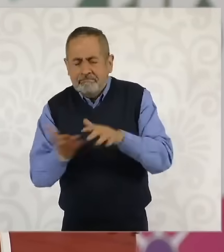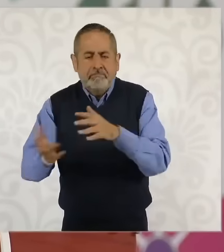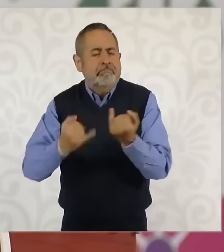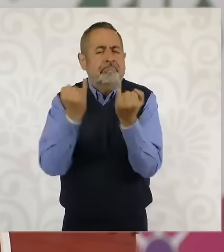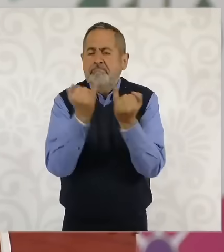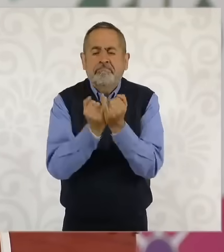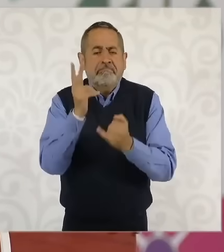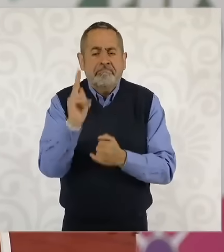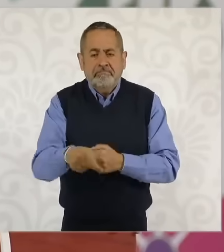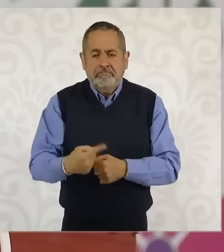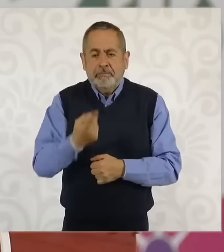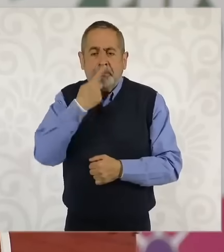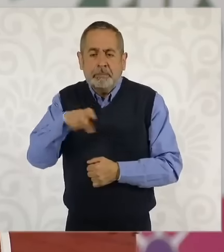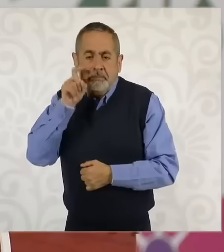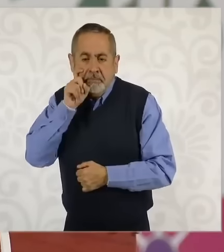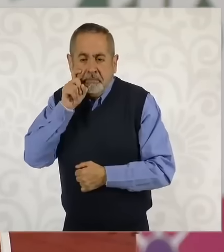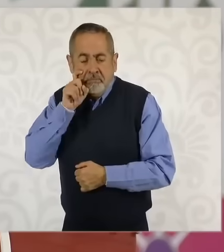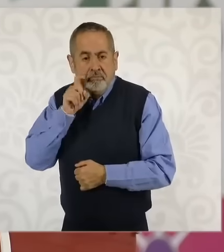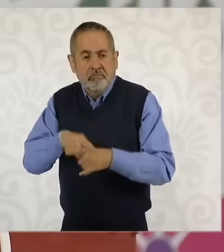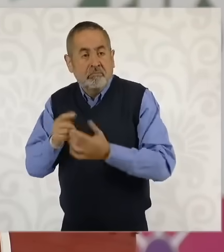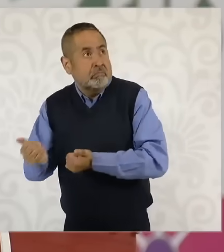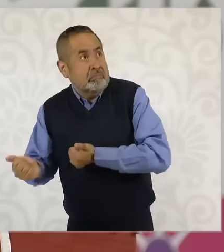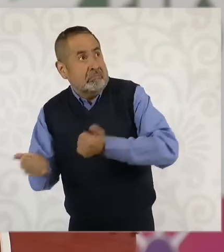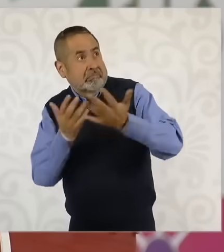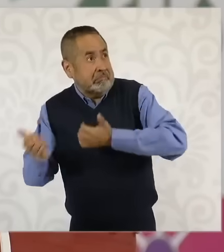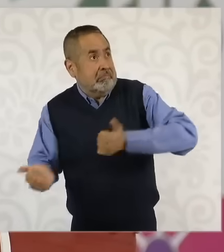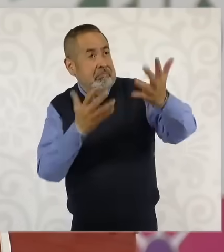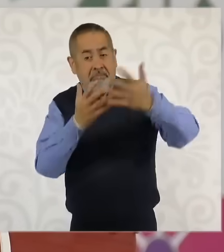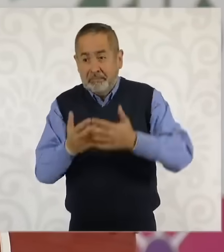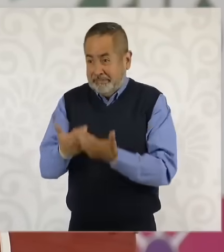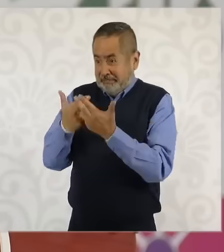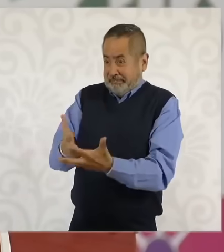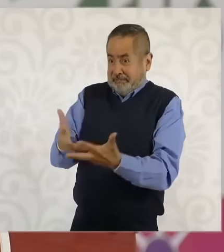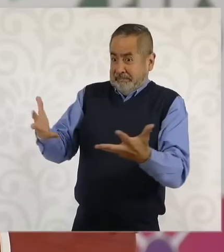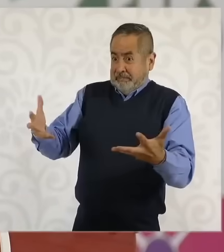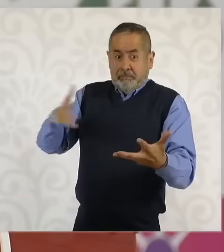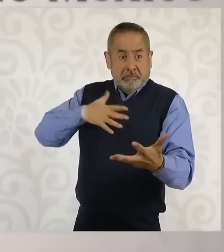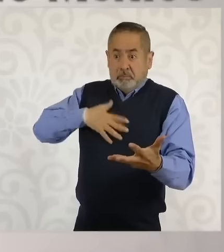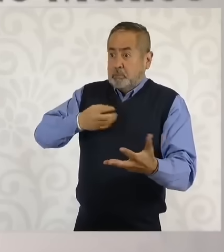jitomate es de exportación y no podríamos digamos consumir todo el jitomate que se exporta. Además,